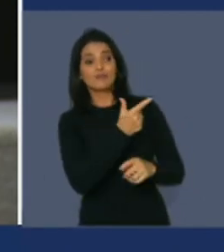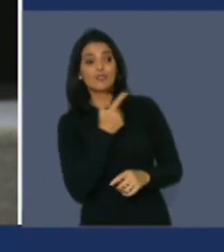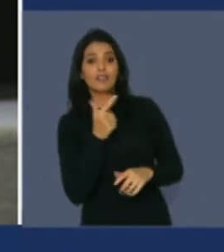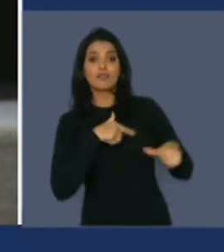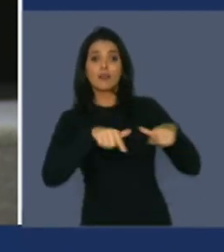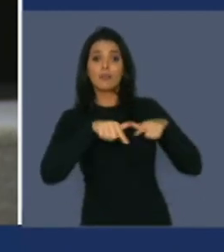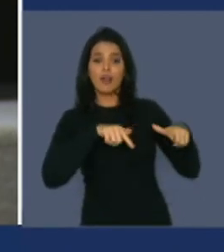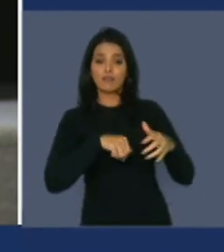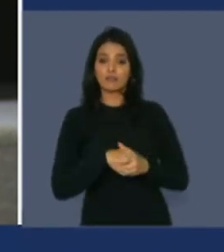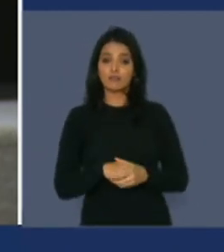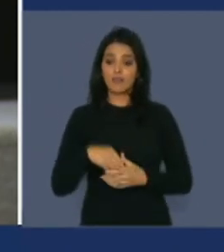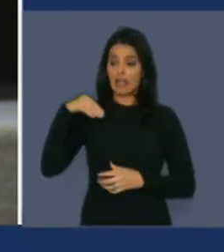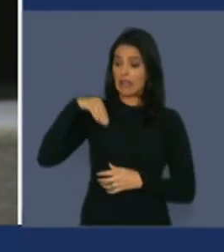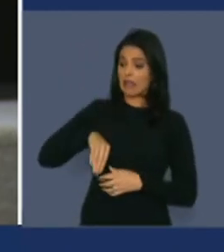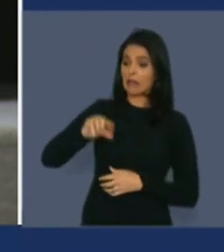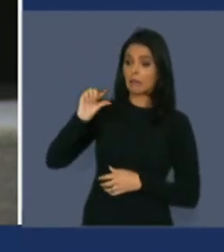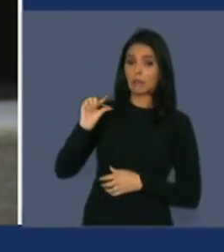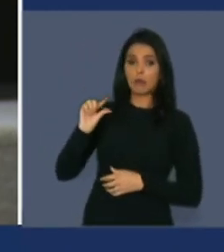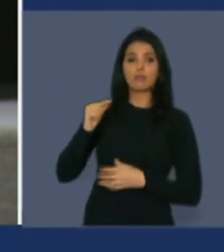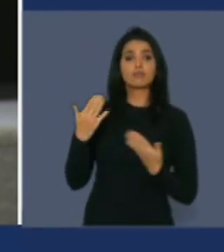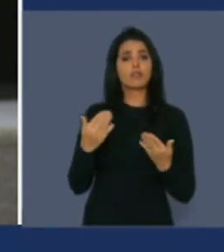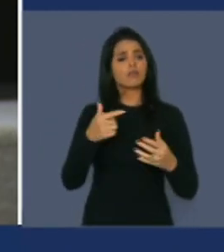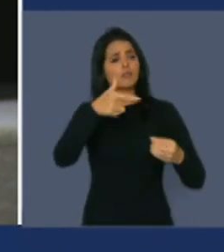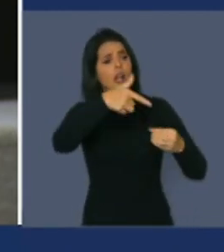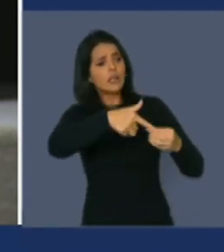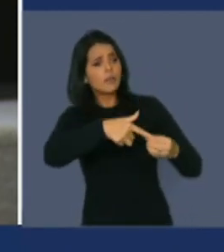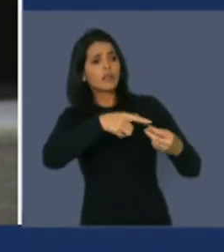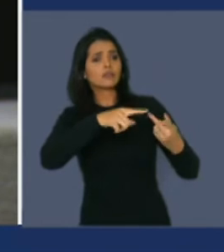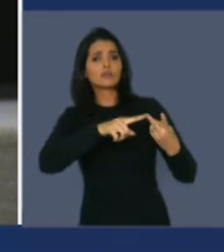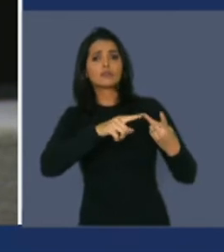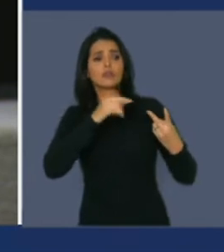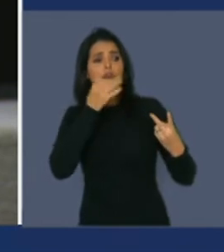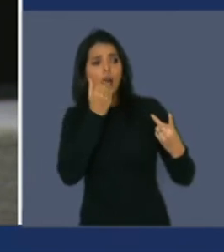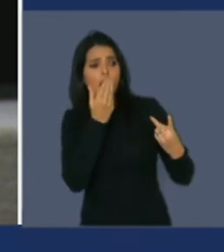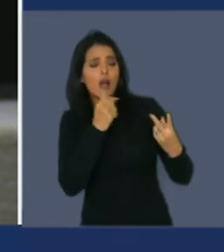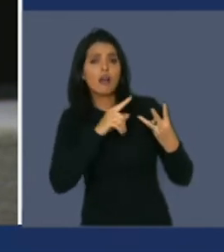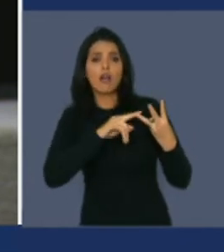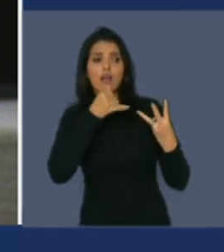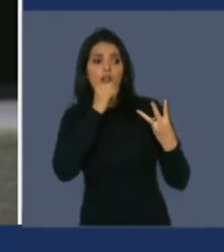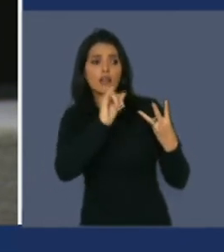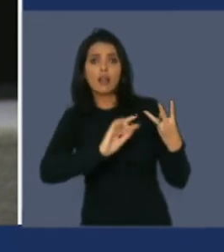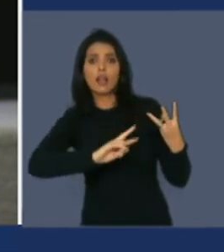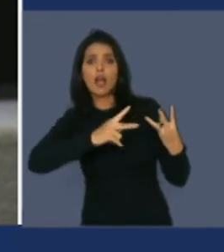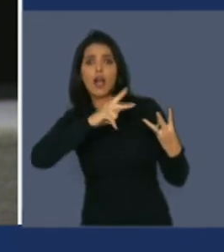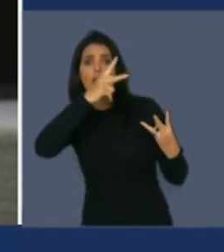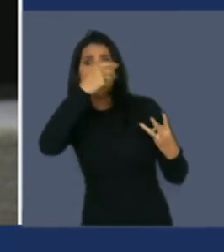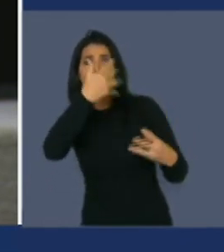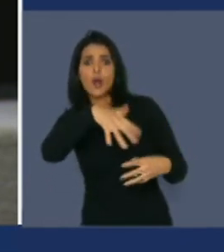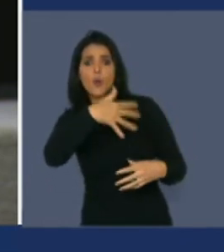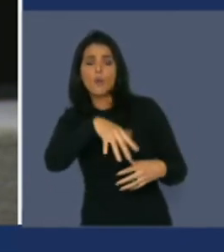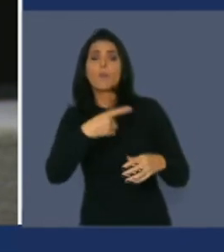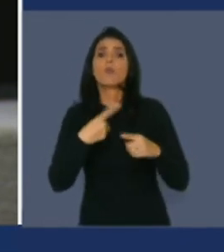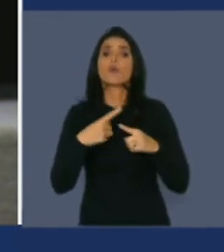E ENERGIA ELÉTRICA SUBIRAM? DA ENERGIA ELÉTRICA, POR QUE NOSSO SISTEMA HIDRÁULICO, A ENERGIA GERADA A PARTIR DA Á